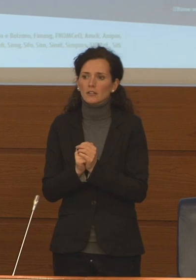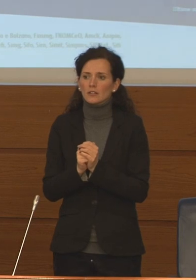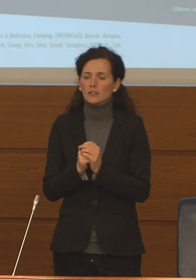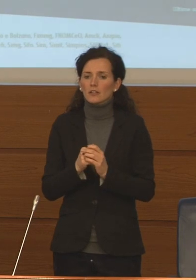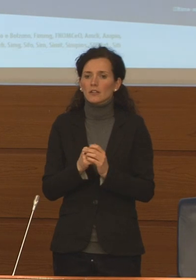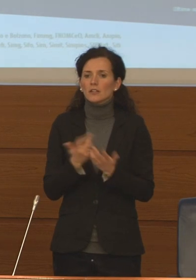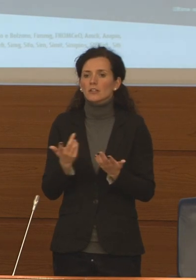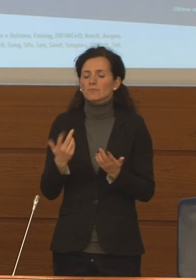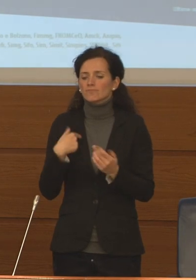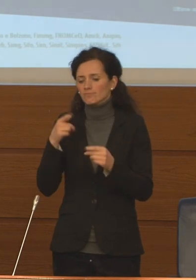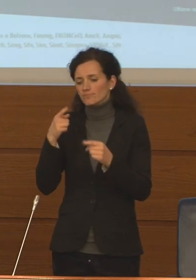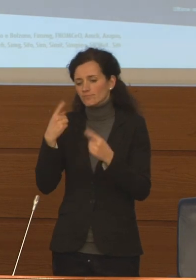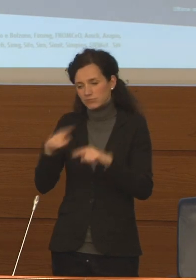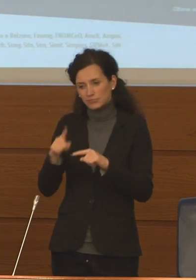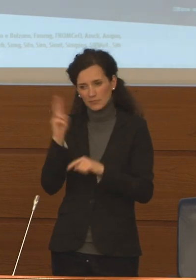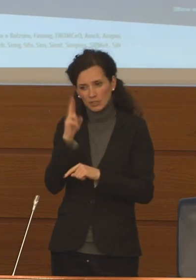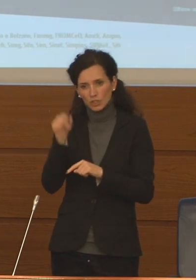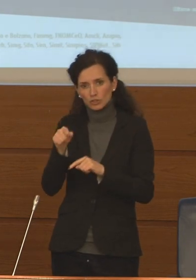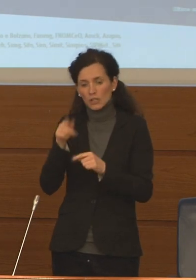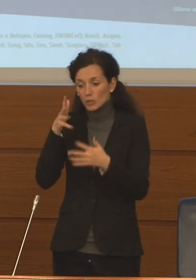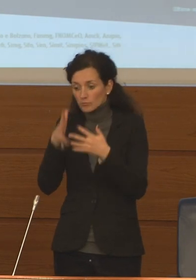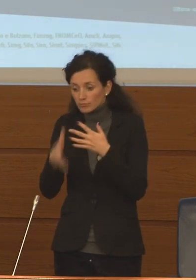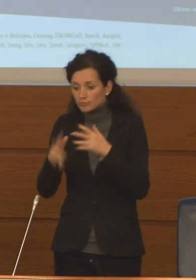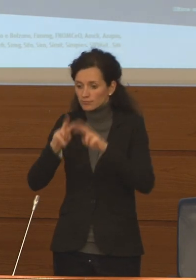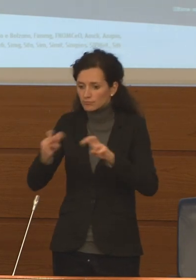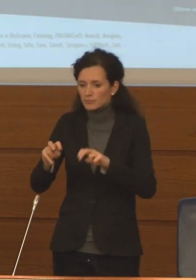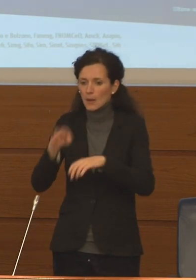modo di approfondire se avessero pregresse patologie.